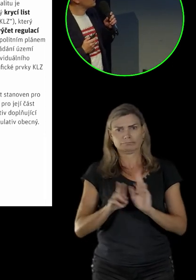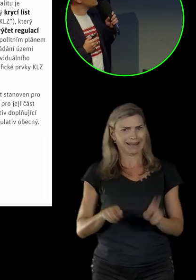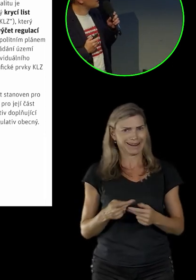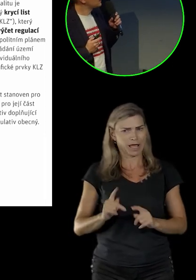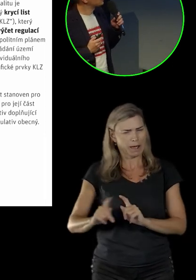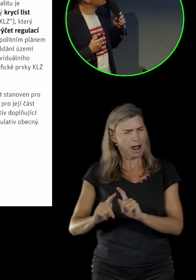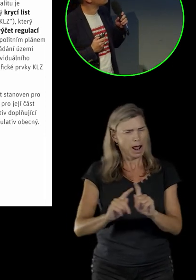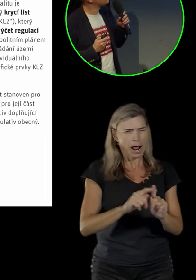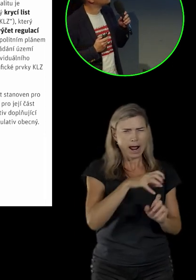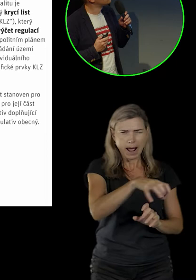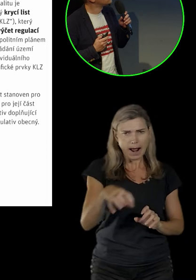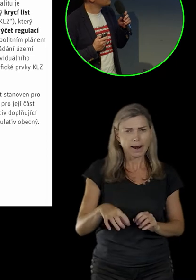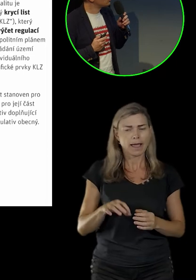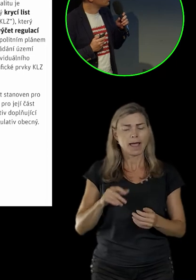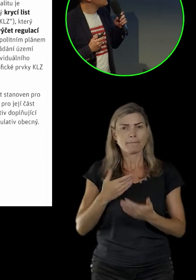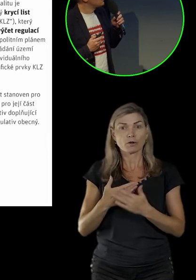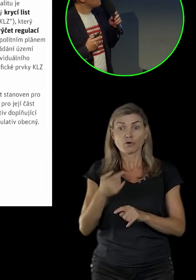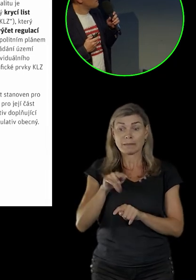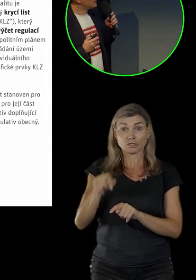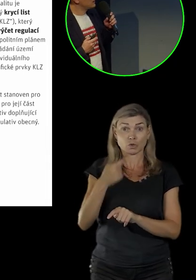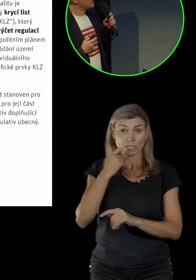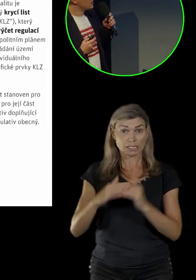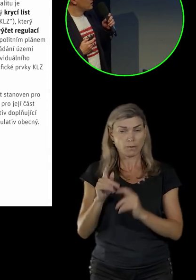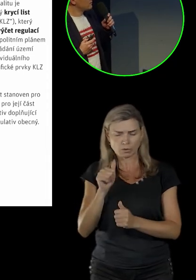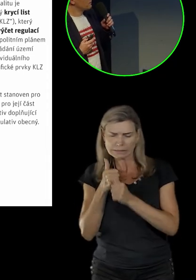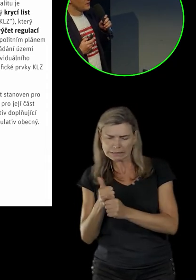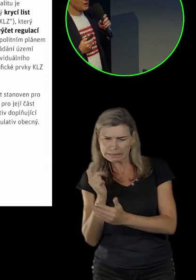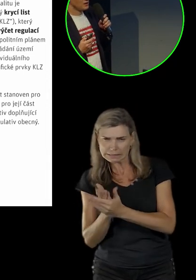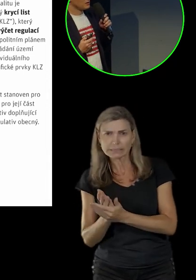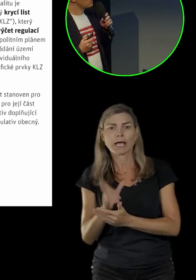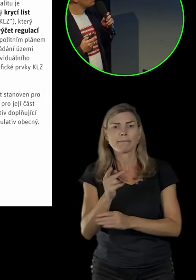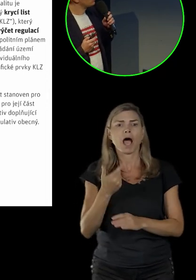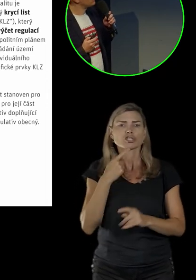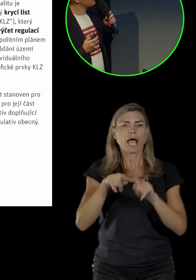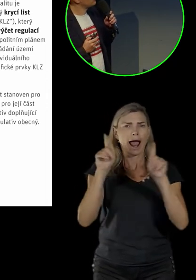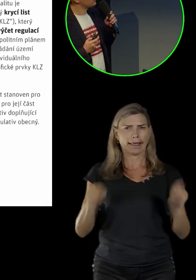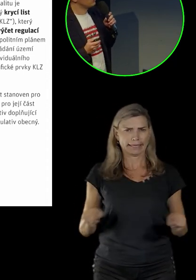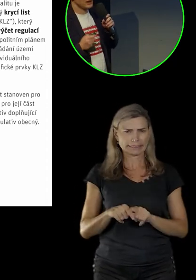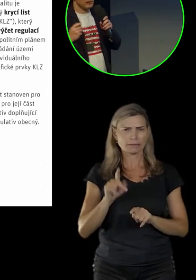se vztahem k tomu konkrétnímu místu, mají krycí listy. Soubory ve formátu PDF,